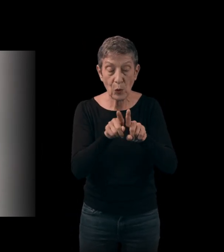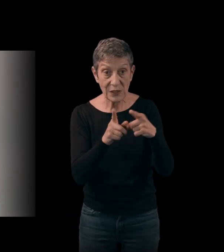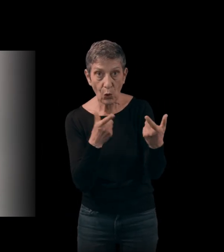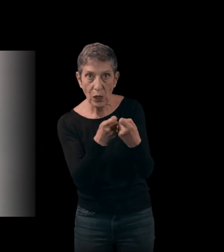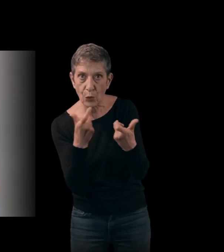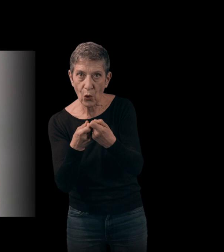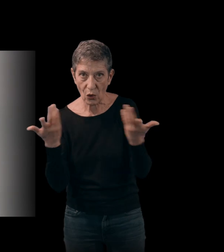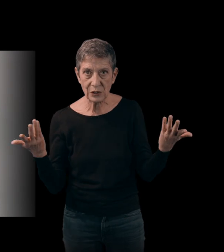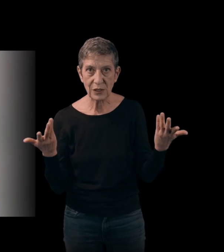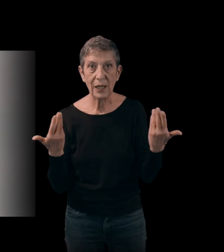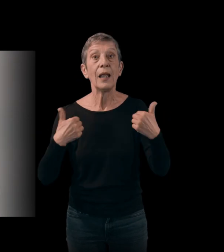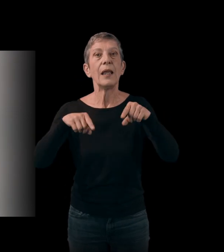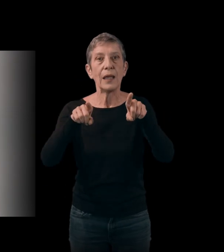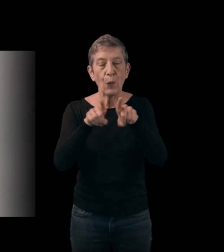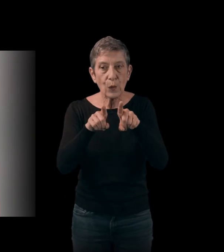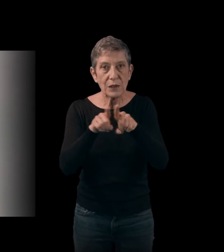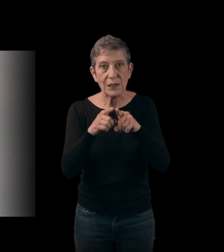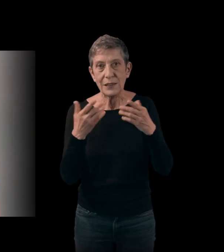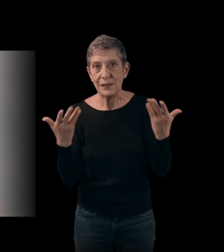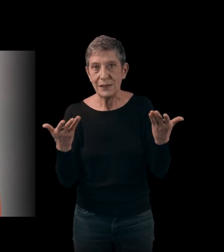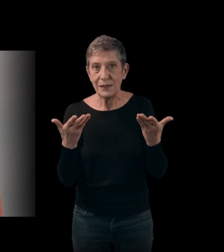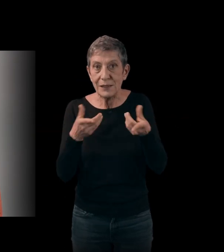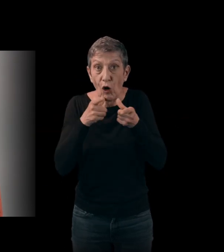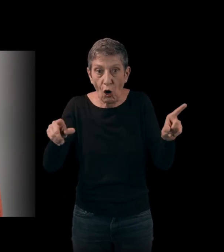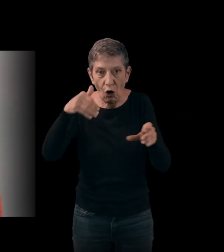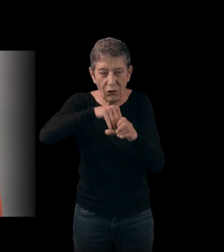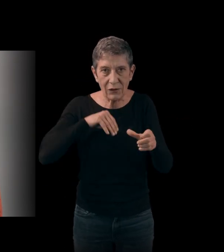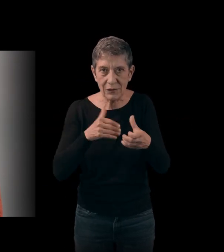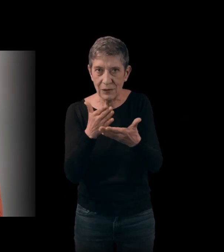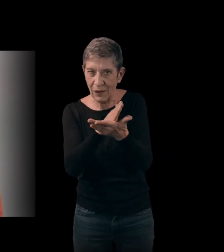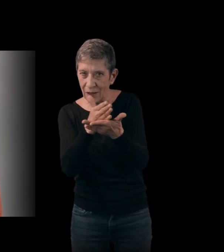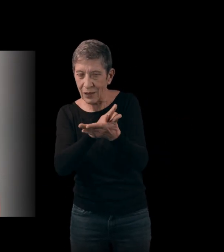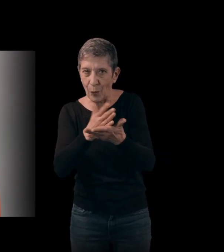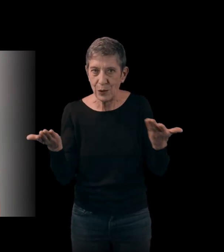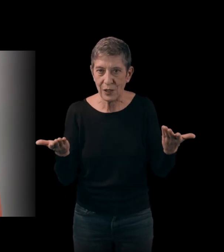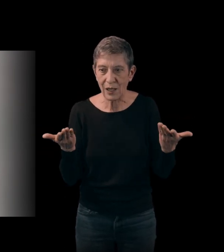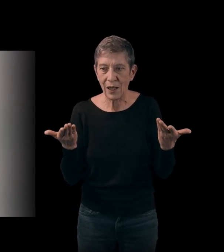Et puis aussi sur l'ambiguïté de la langue. Et même d'une certaine manière dans ce texte-là, mais bon,